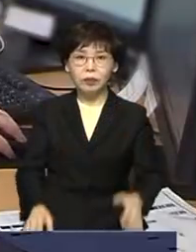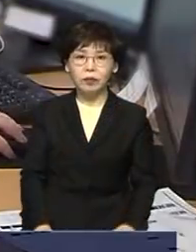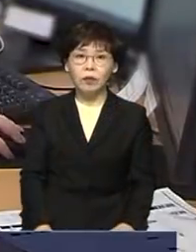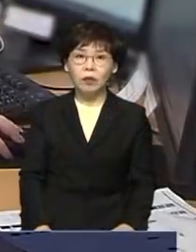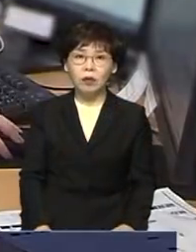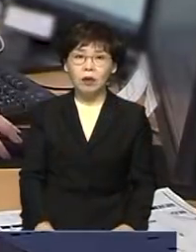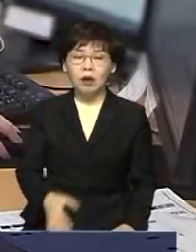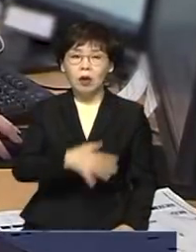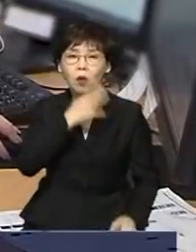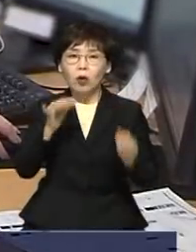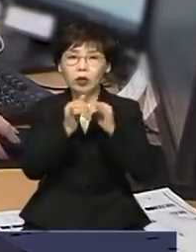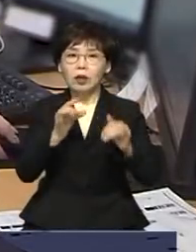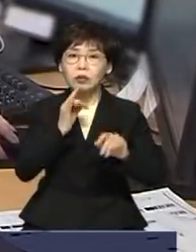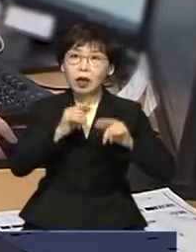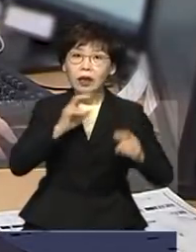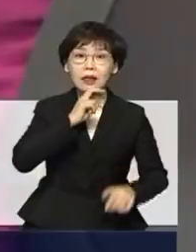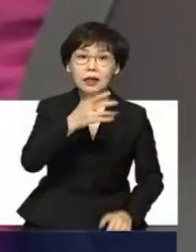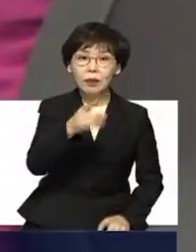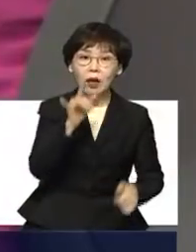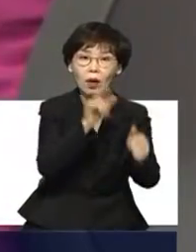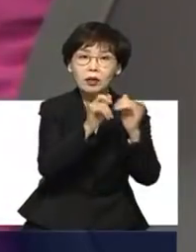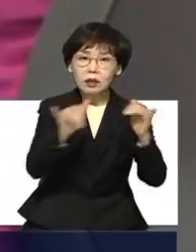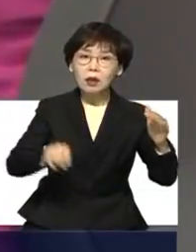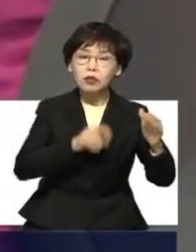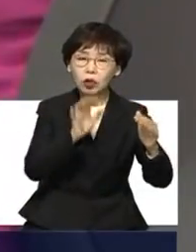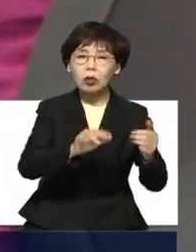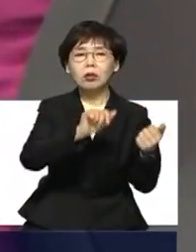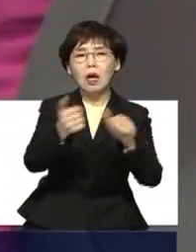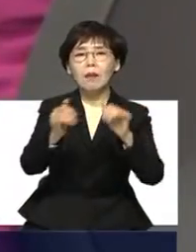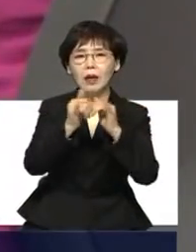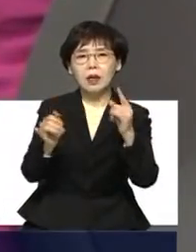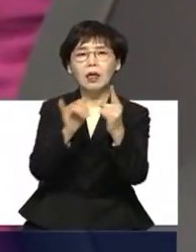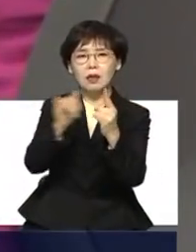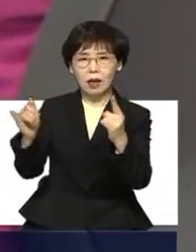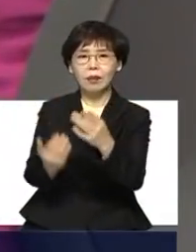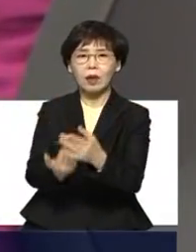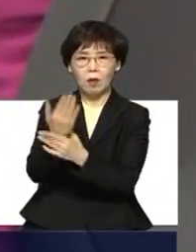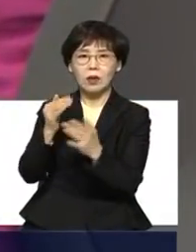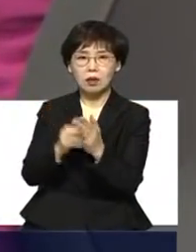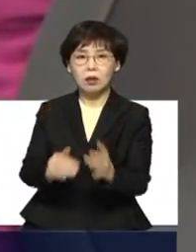고령층뿐만 아니라 20대 확진자 중에서도 사망자가 1명 추가됐습니다.